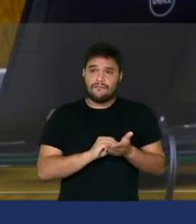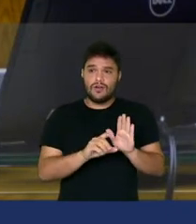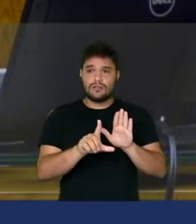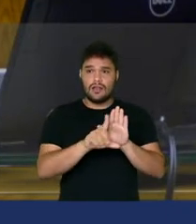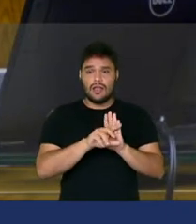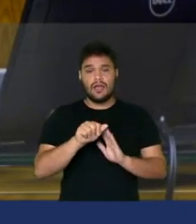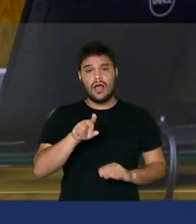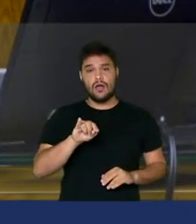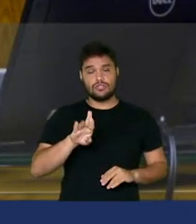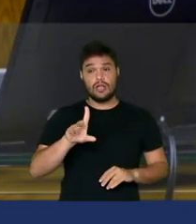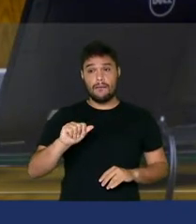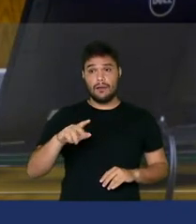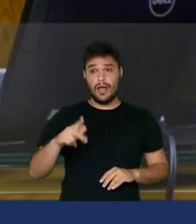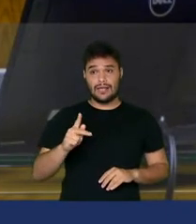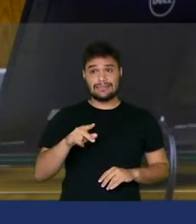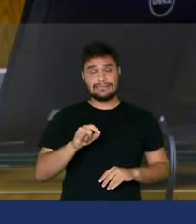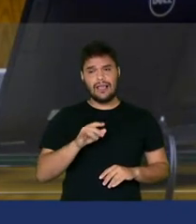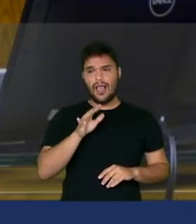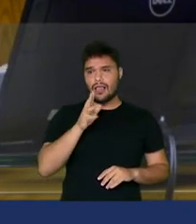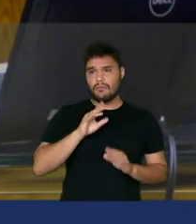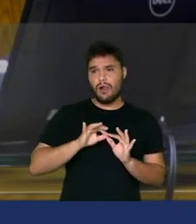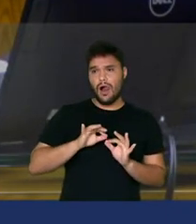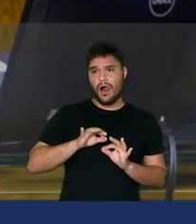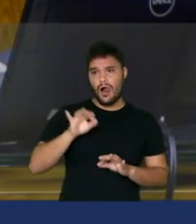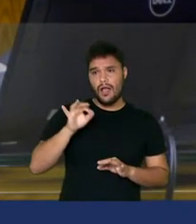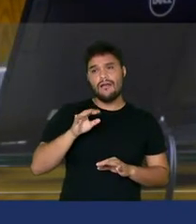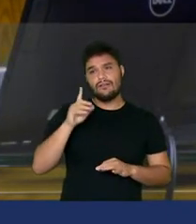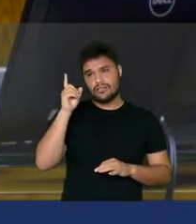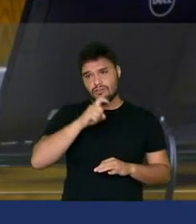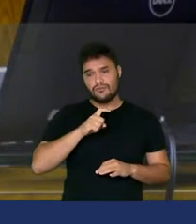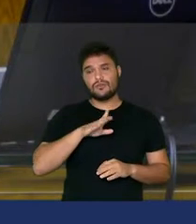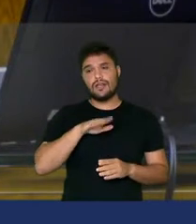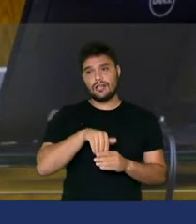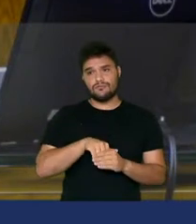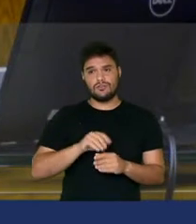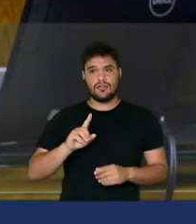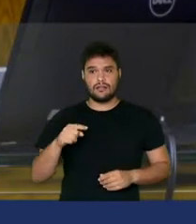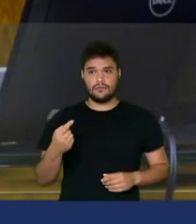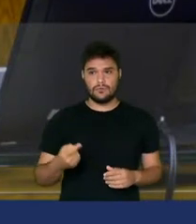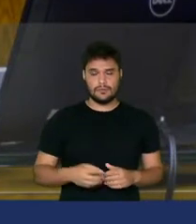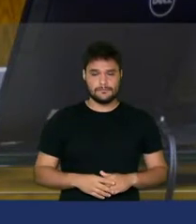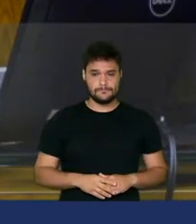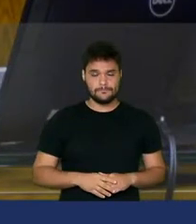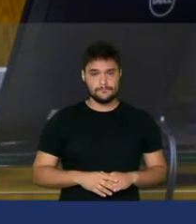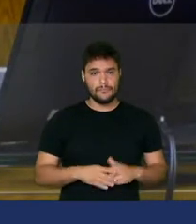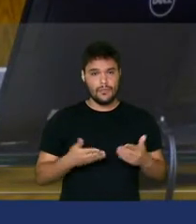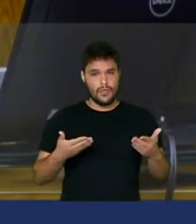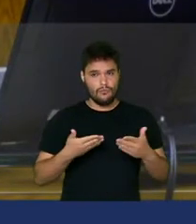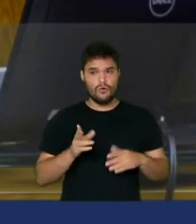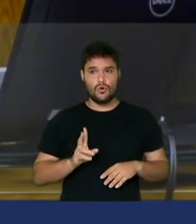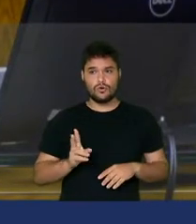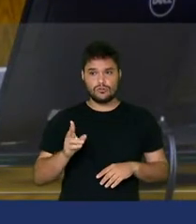TEMOS O OBJETIVO DE AINDA VOTAR A LEI ALDIR BLANC. SE ESTICARMOS DEMAIS ESSA VOTAÇÃO VAMOS TER DIFICULDADE DE ENFRENTAR A PRÓXIMA. EU VOU SEGUIR AQUI,